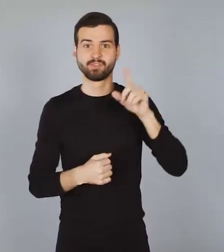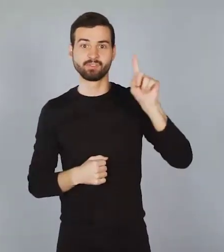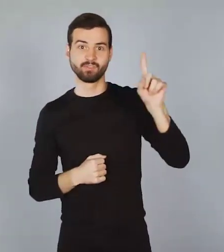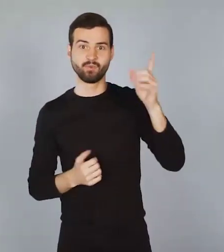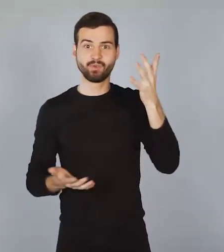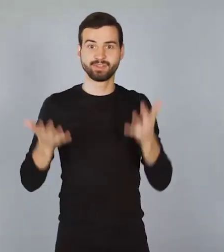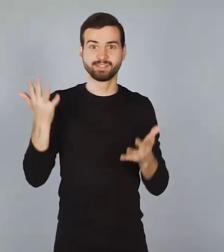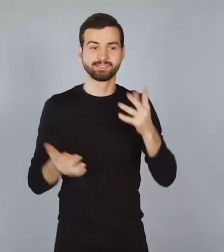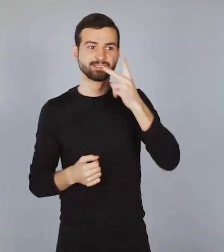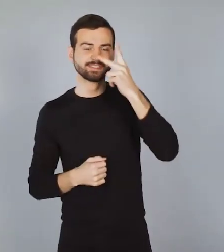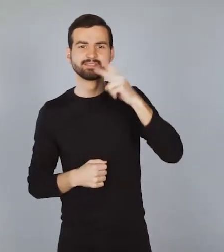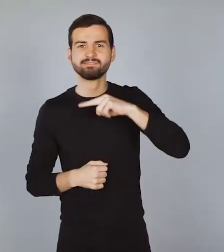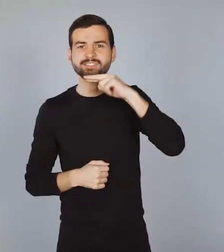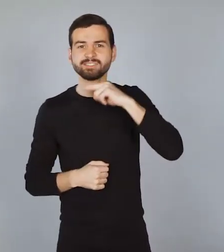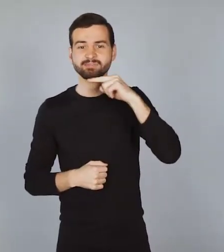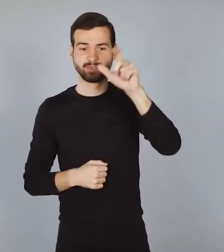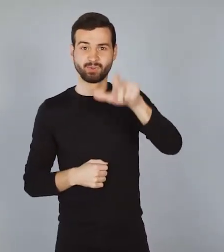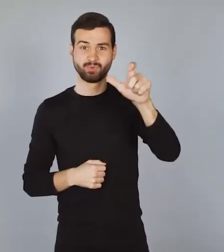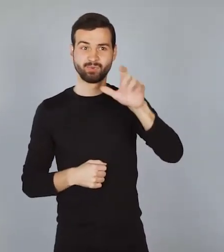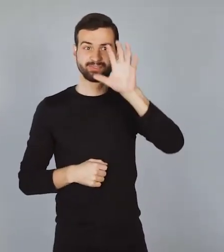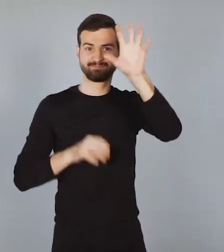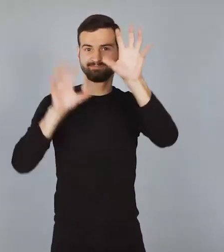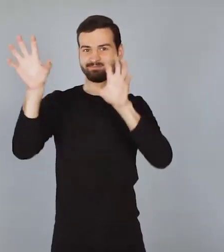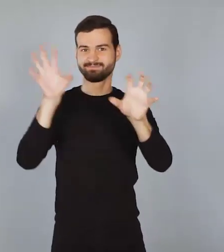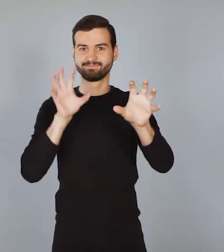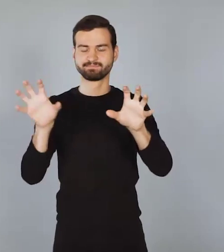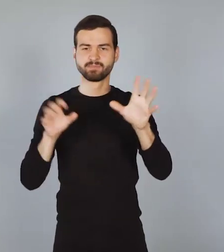Но когда мы начинаем внимательно рассматривать группы людей,